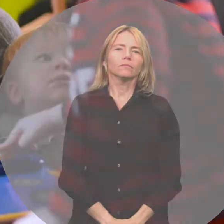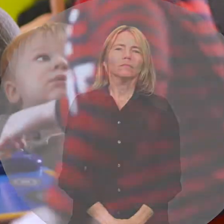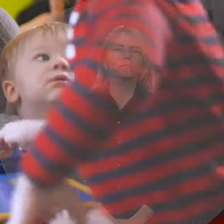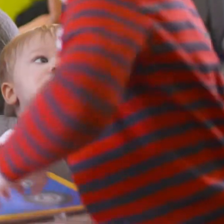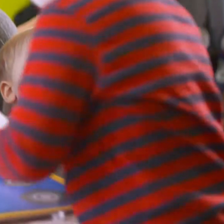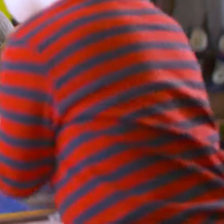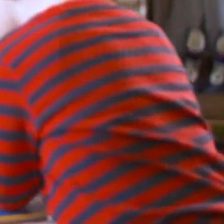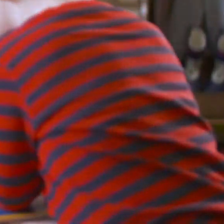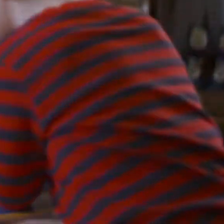Est-ce que c'est Percy?